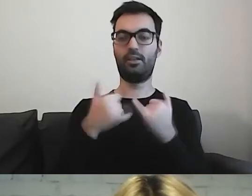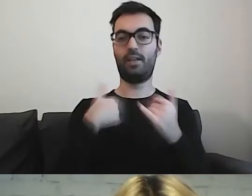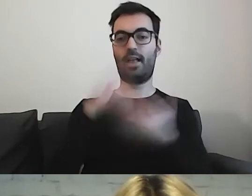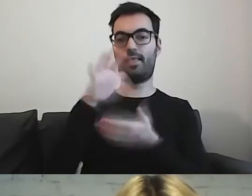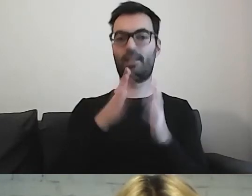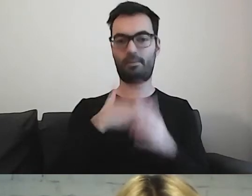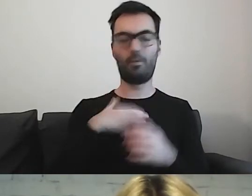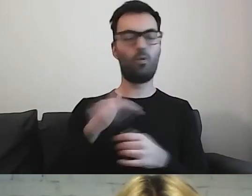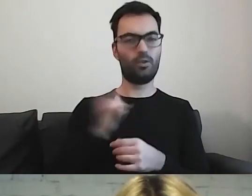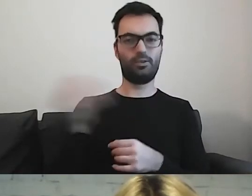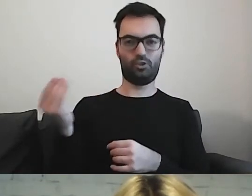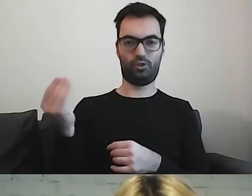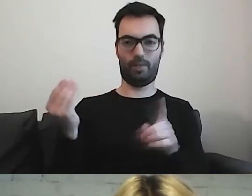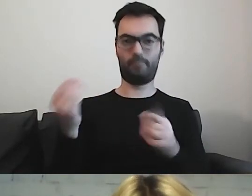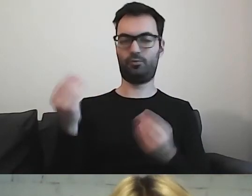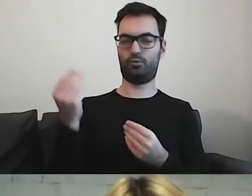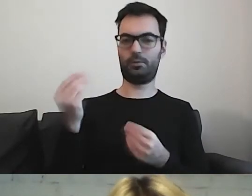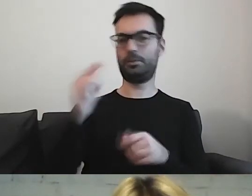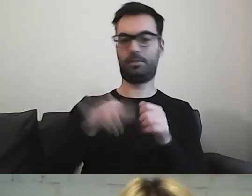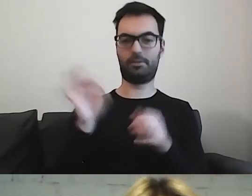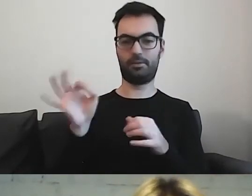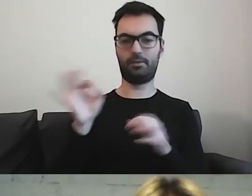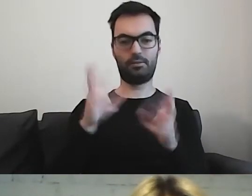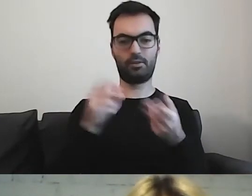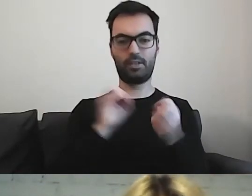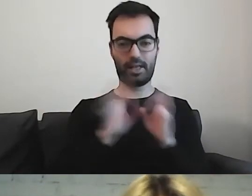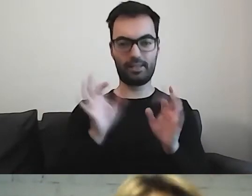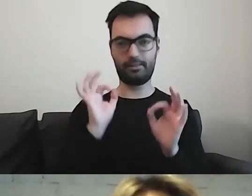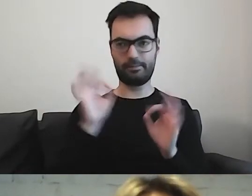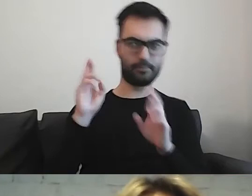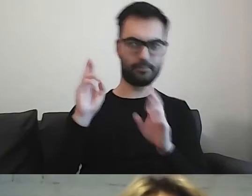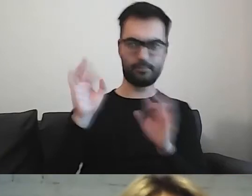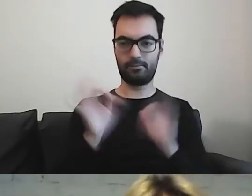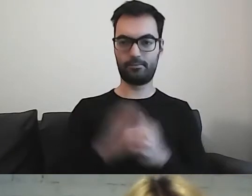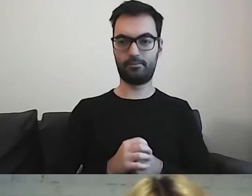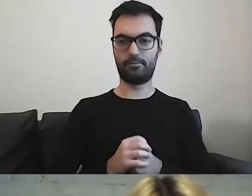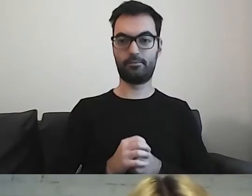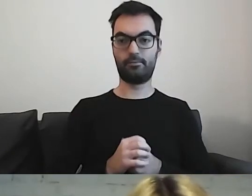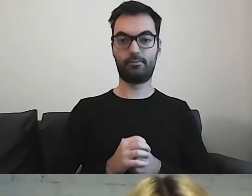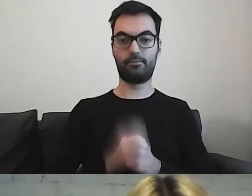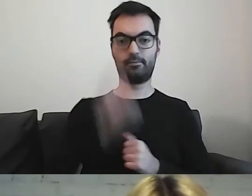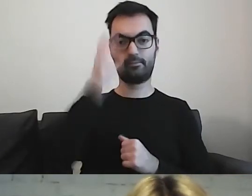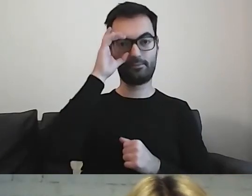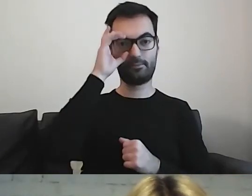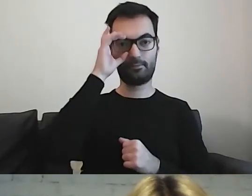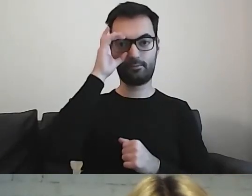Sięgam do niego i sprawdzam, czy się nigdzie nie pomyliłam.